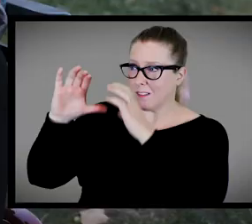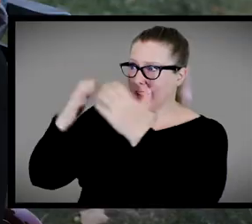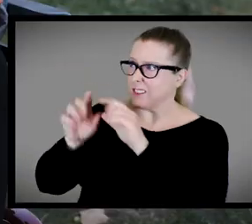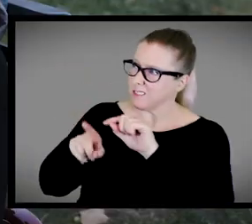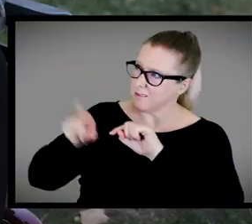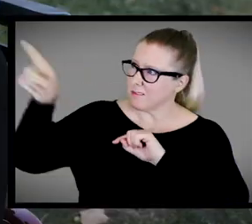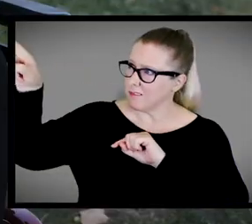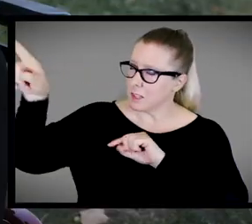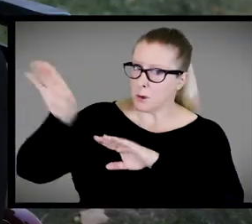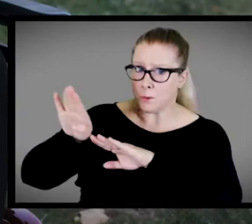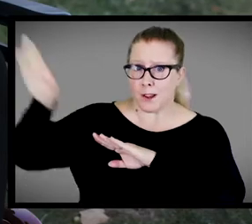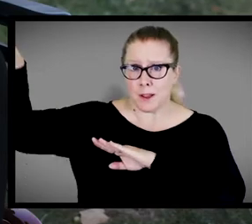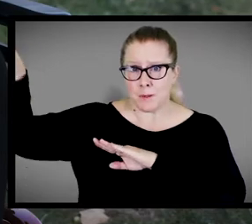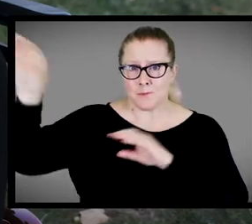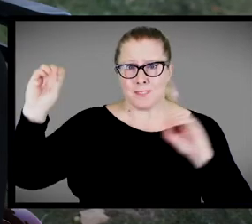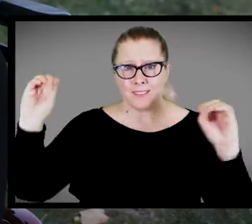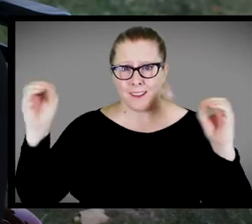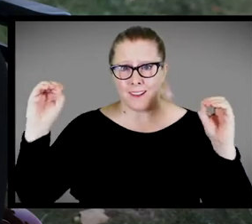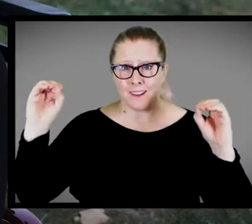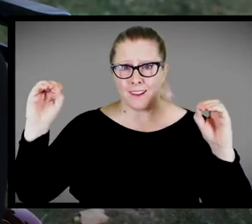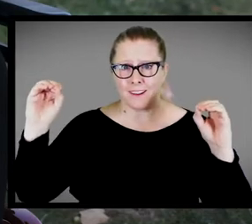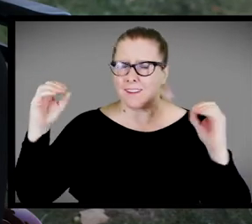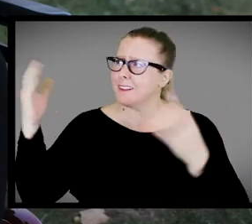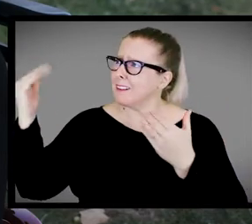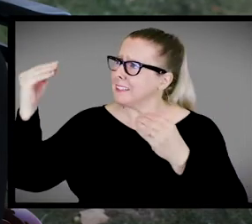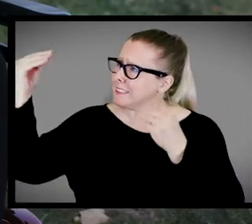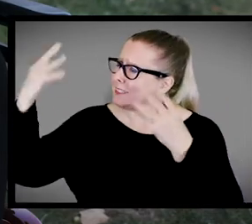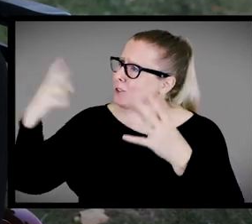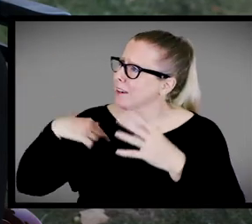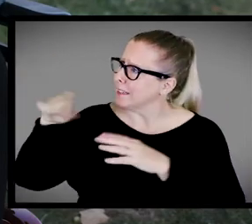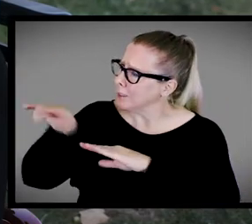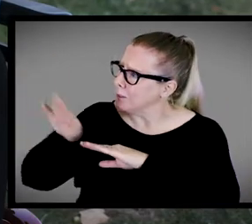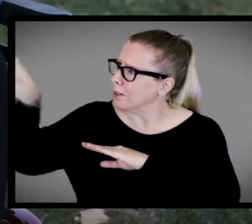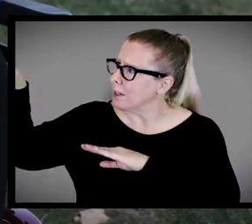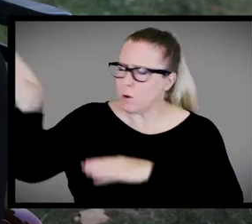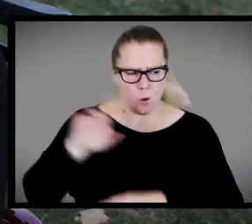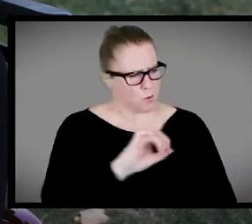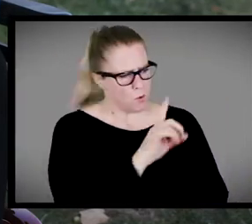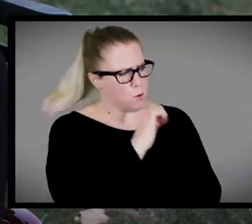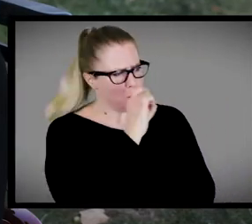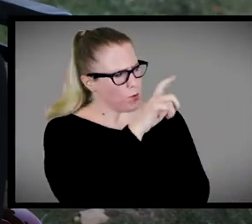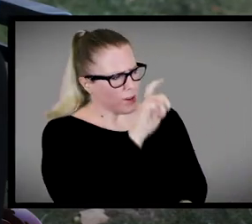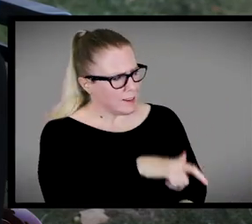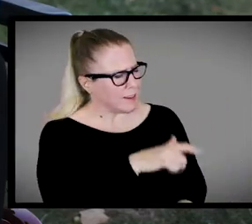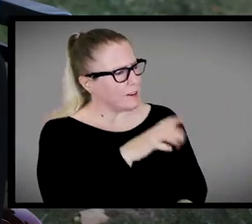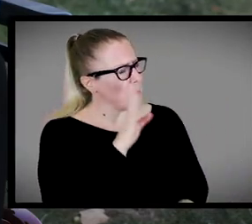وكان أساتذتي يقولون، "لست بحاجة إلى المنحدر لأننا سنحملك." وكنت أقول لهم،